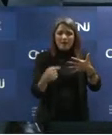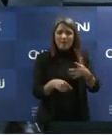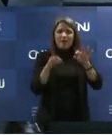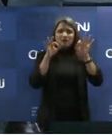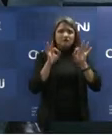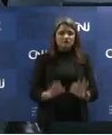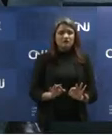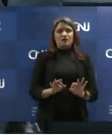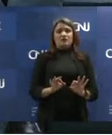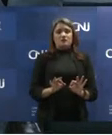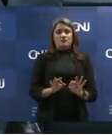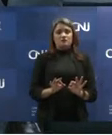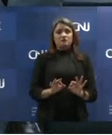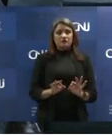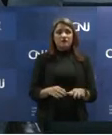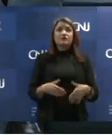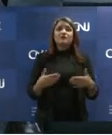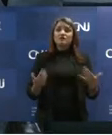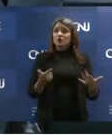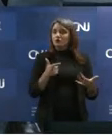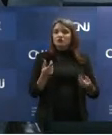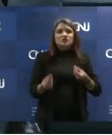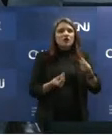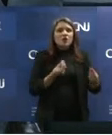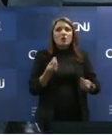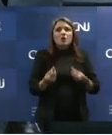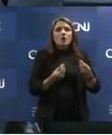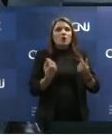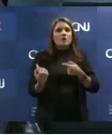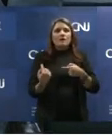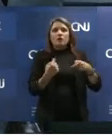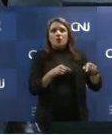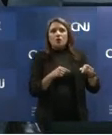contra a qual não houve o manejo de habeas corpus ou de recursos,